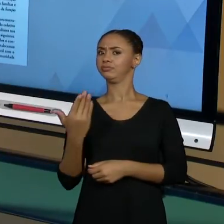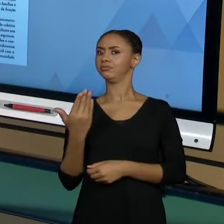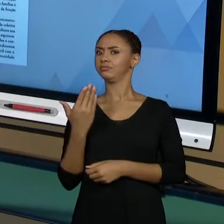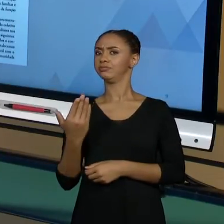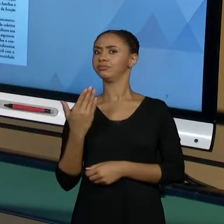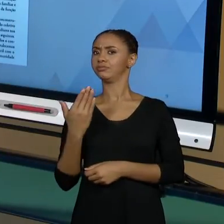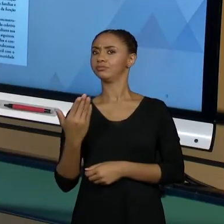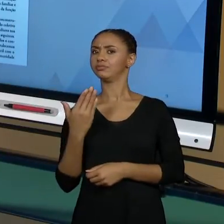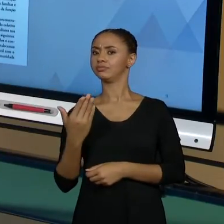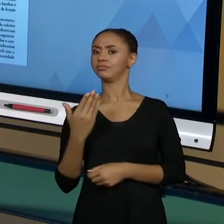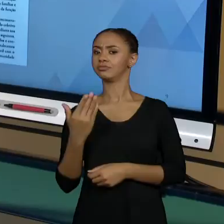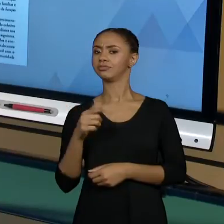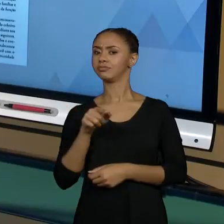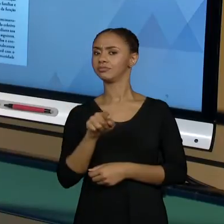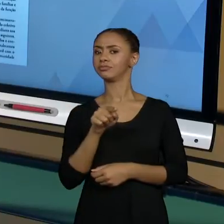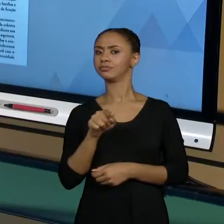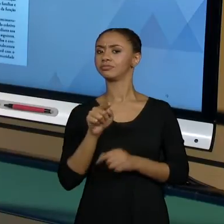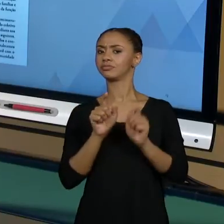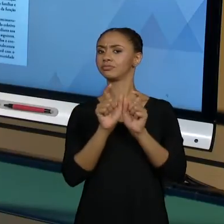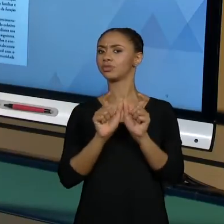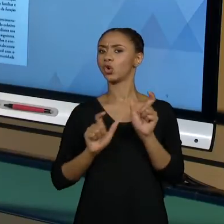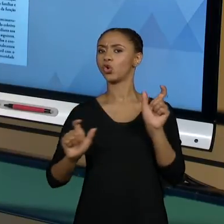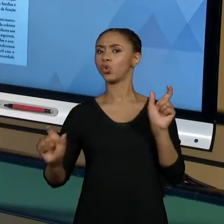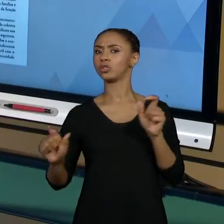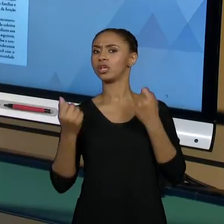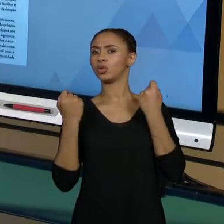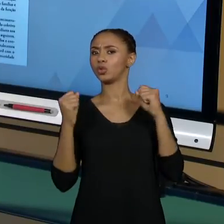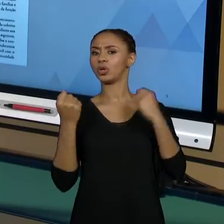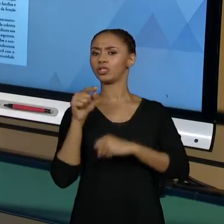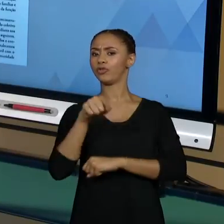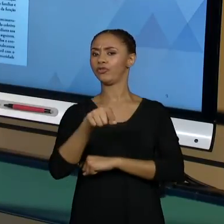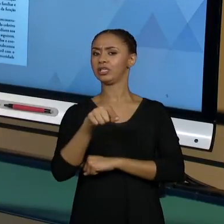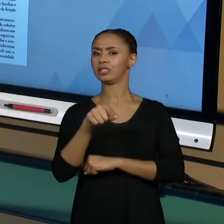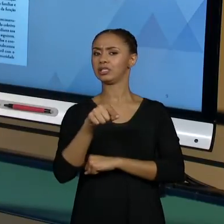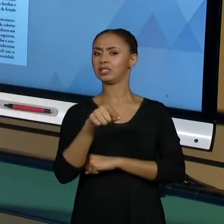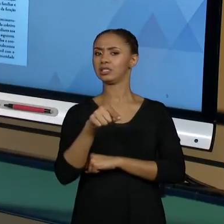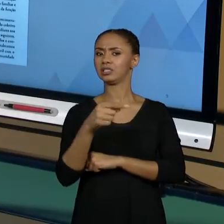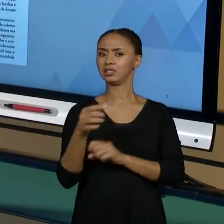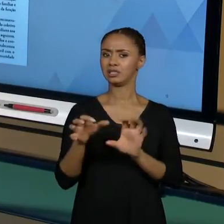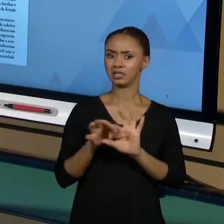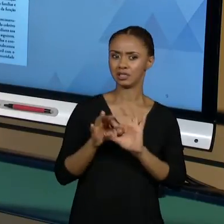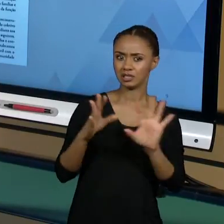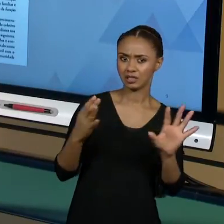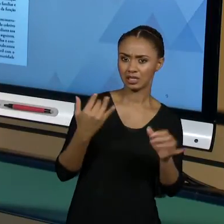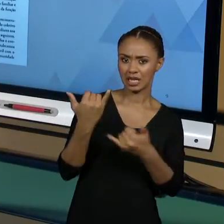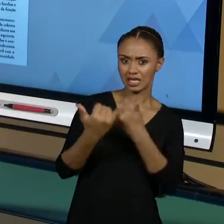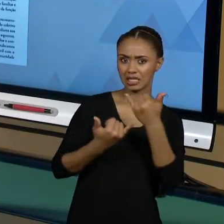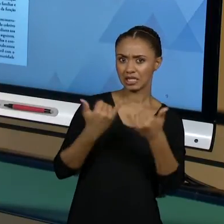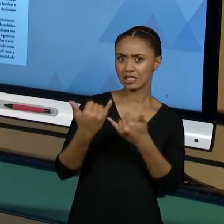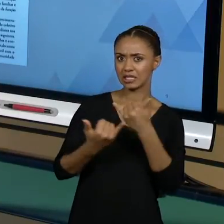O CONCEITO, A IDEIA DE EDUCAÇÃO FÍSICA QUE PERMITIA OU NÃO INCLUIR ESSA PRÁTICA CORPORAL NAS